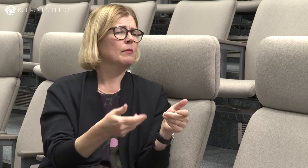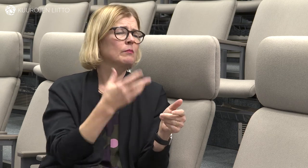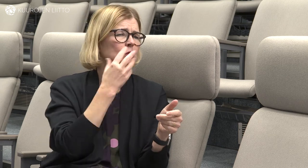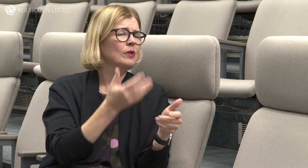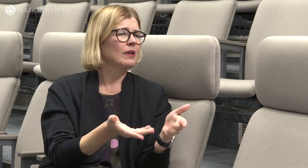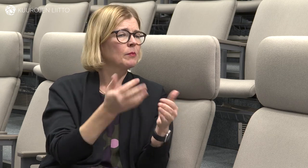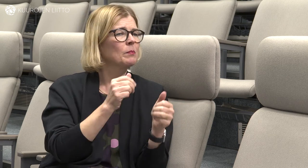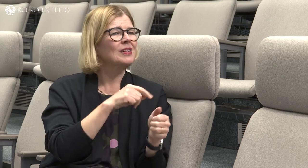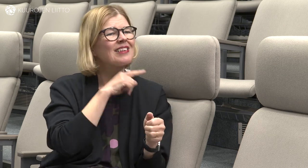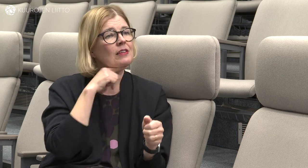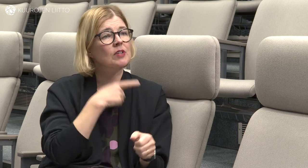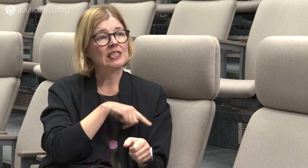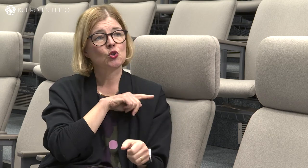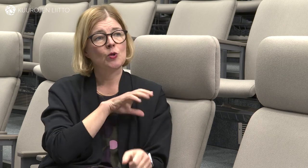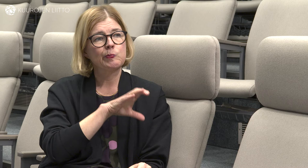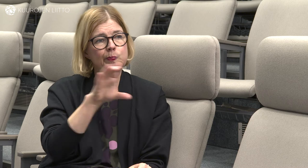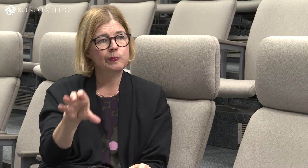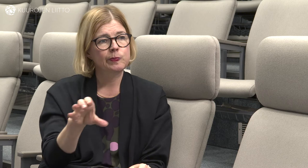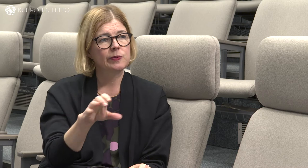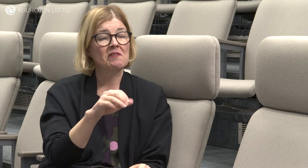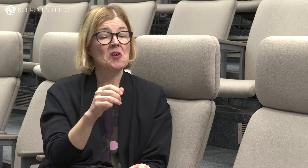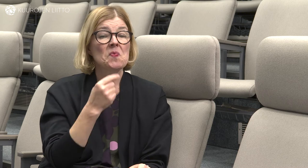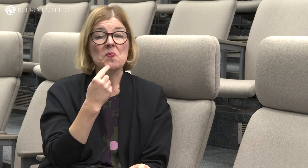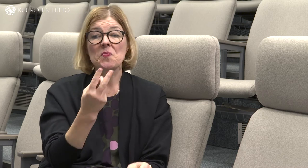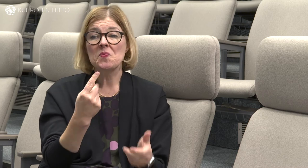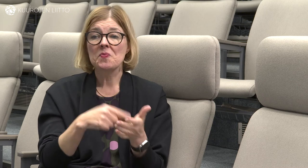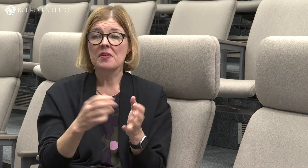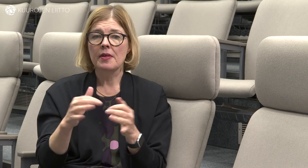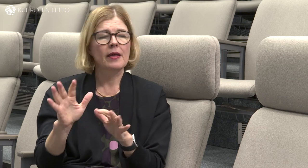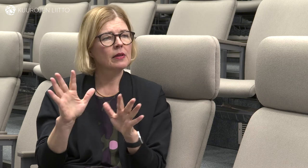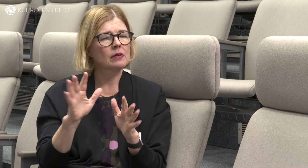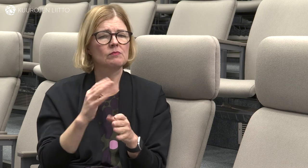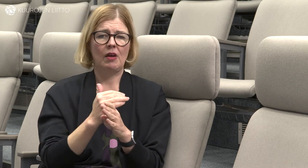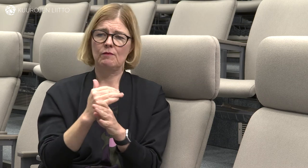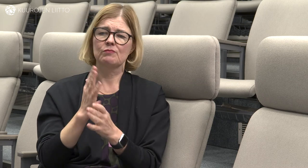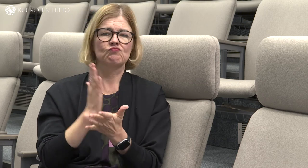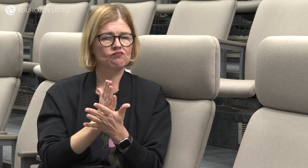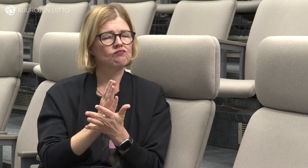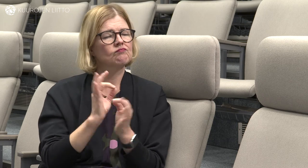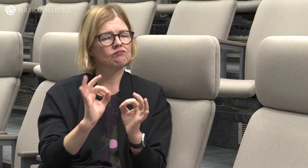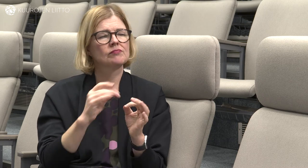Psykoterapiaan on siis varattava riittävästi resursseja. Muutama sessio silloin tällöin ei riitä, vaan riittävä terapian määrä -